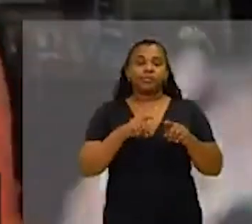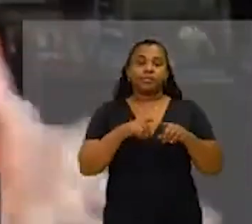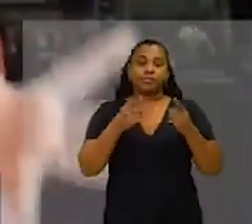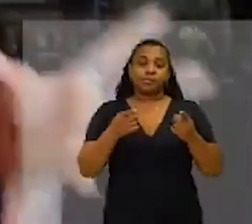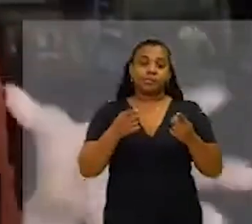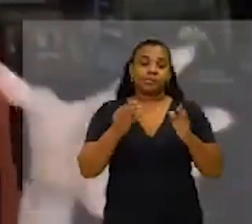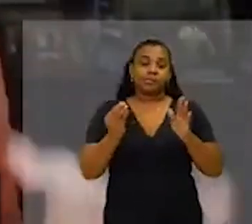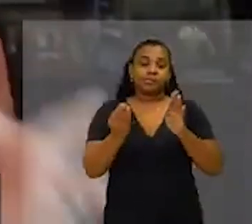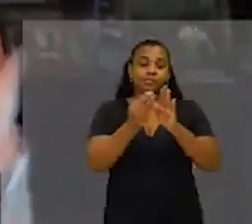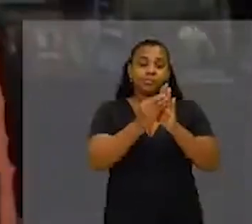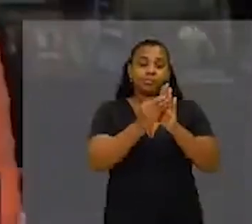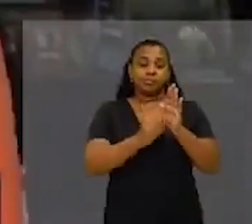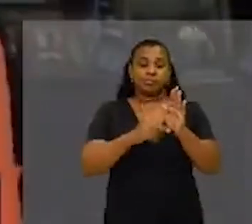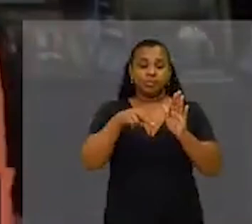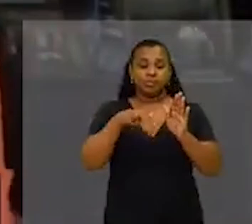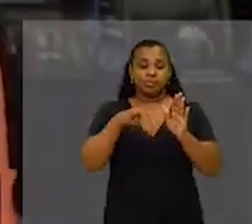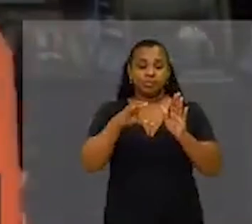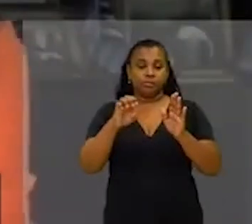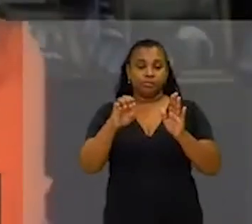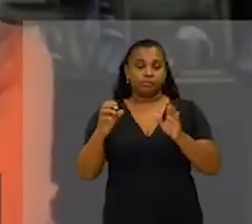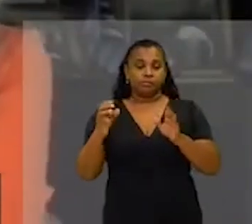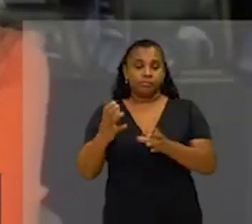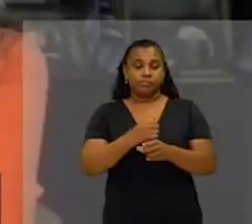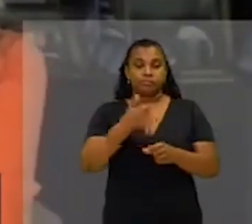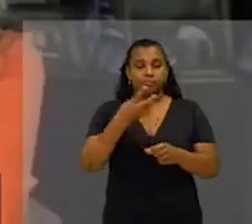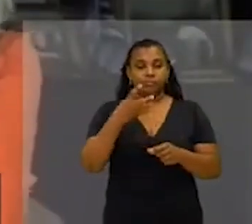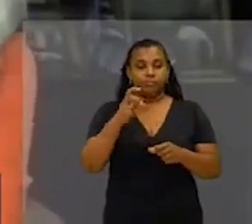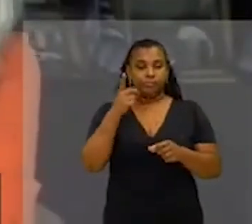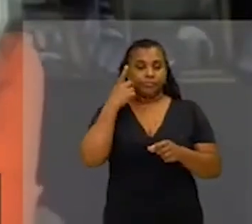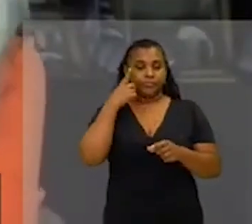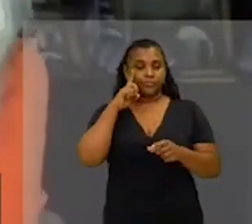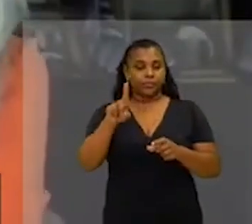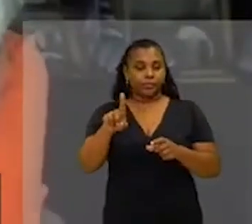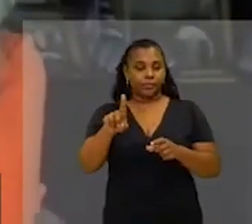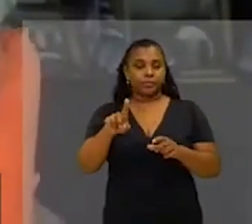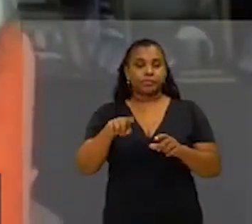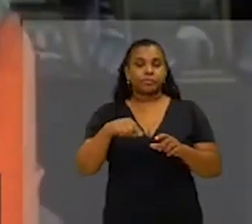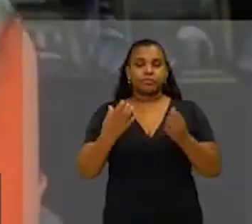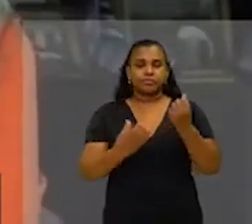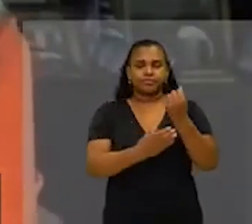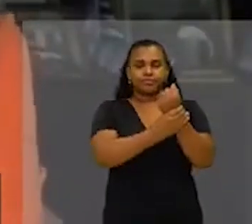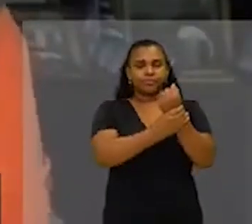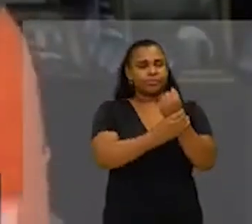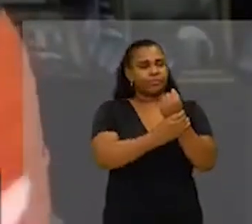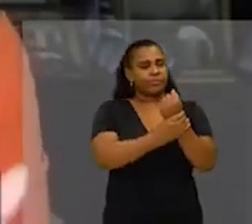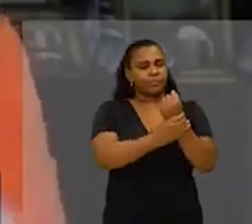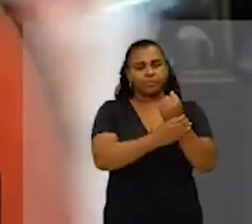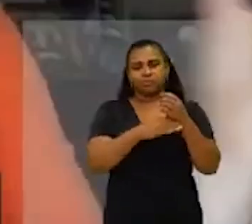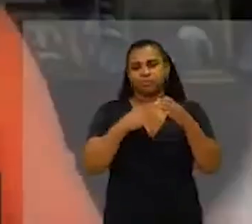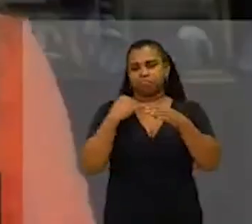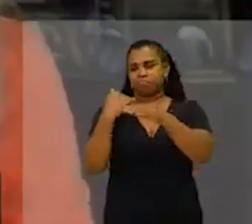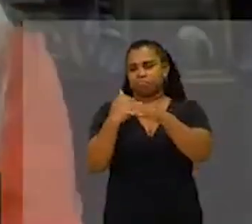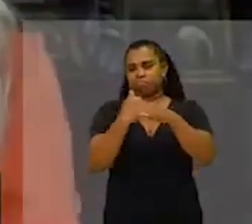porém ela não é medida por si só capaz de garantir essa igualdade de oportunidades por uma questão